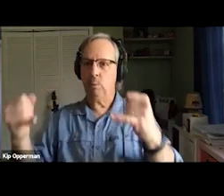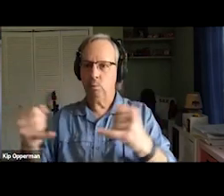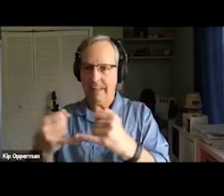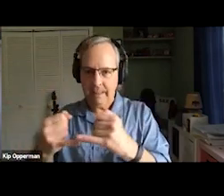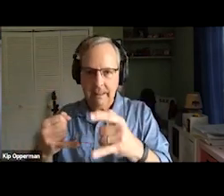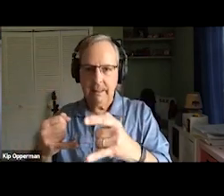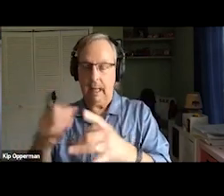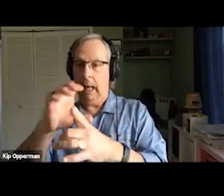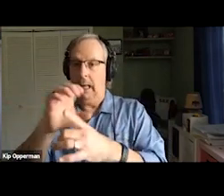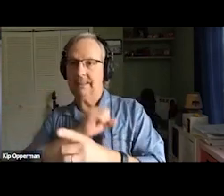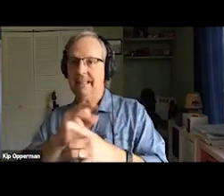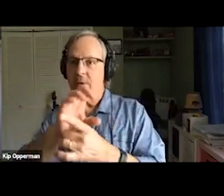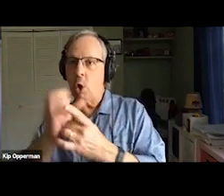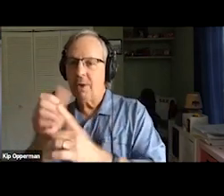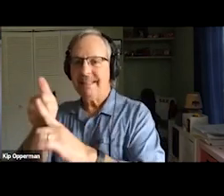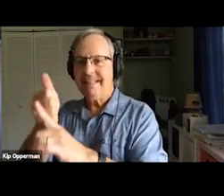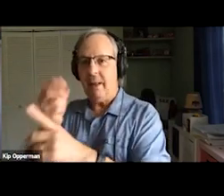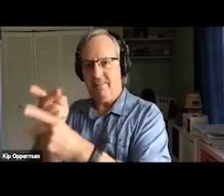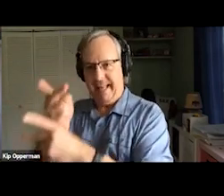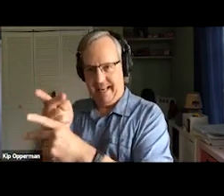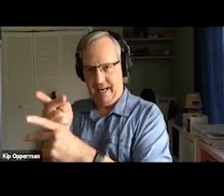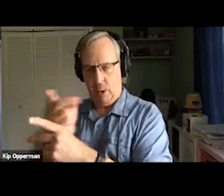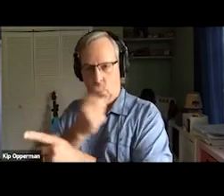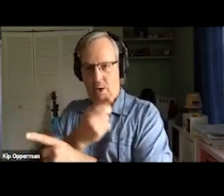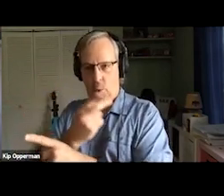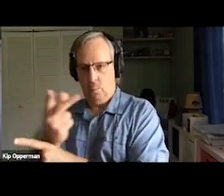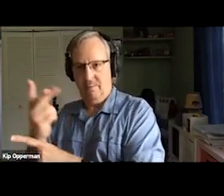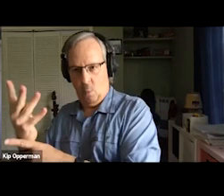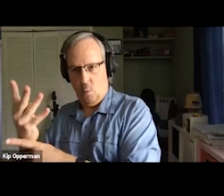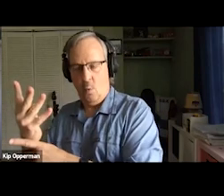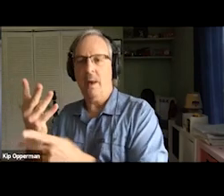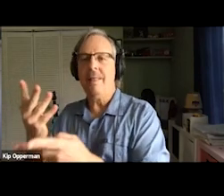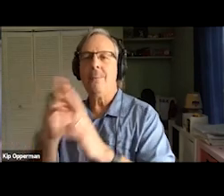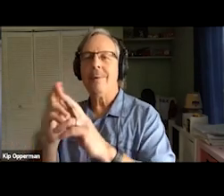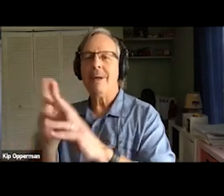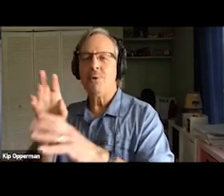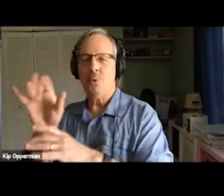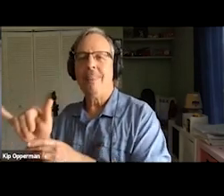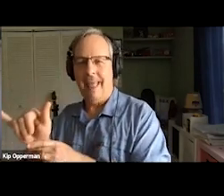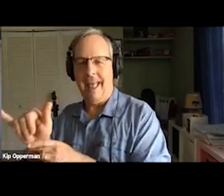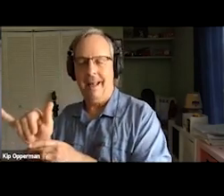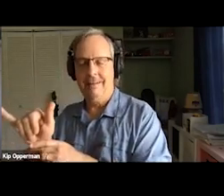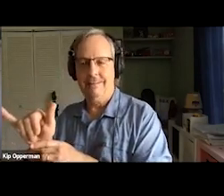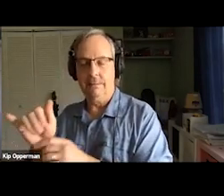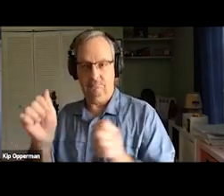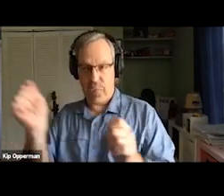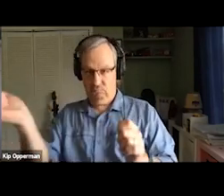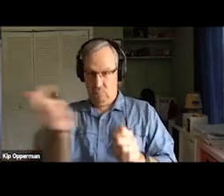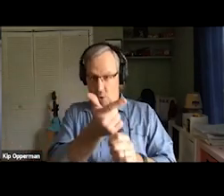y luego el autocuidado es como la respuesta activa de realmente hacer el autocuidado. Todo esto, creo, cae dentro del cuidado personal.